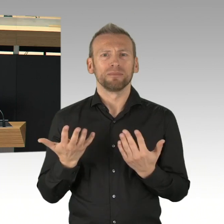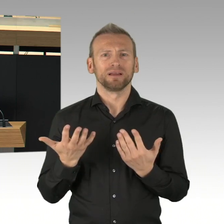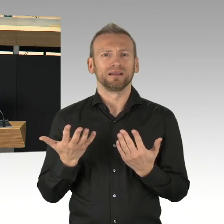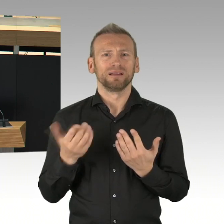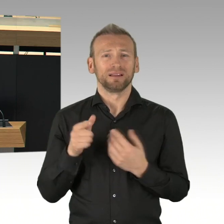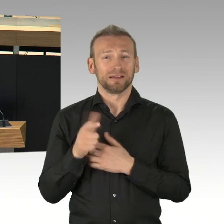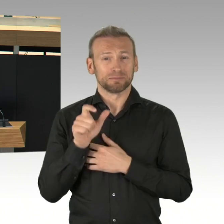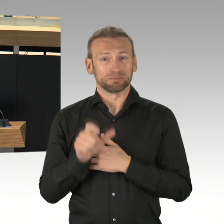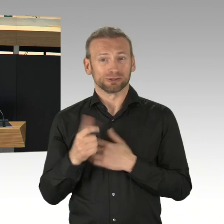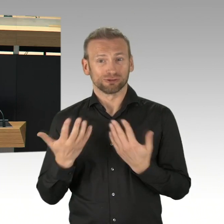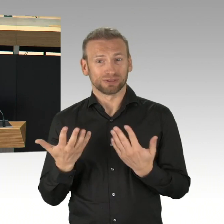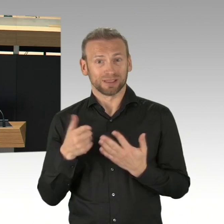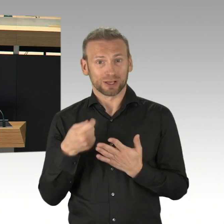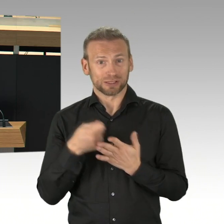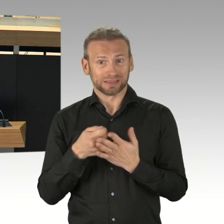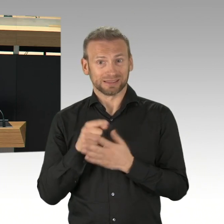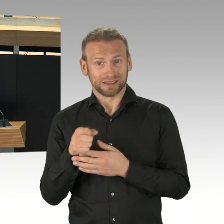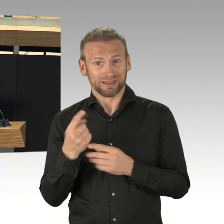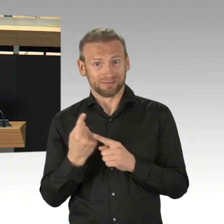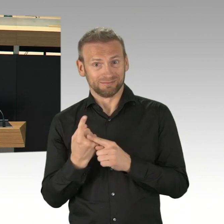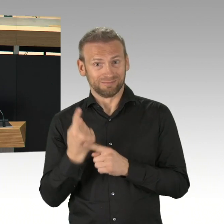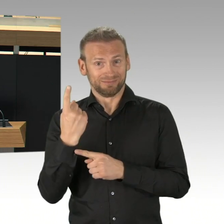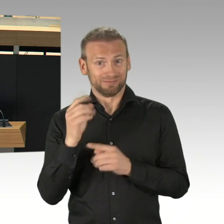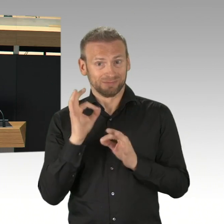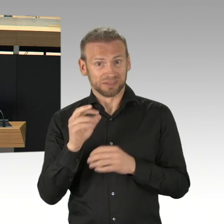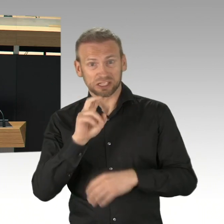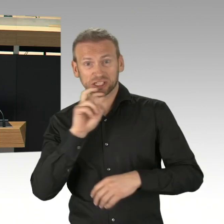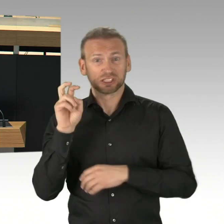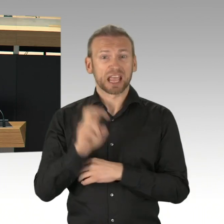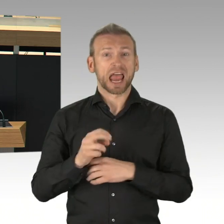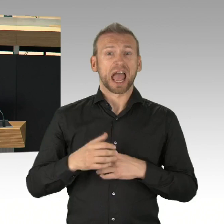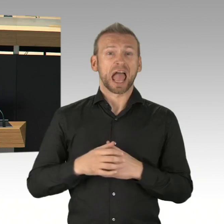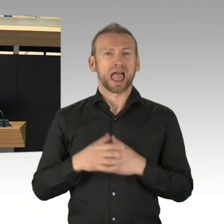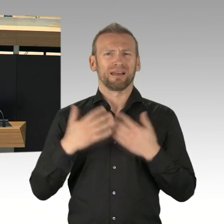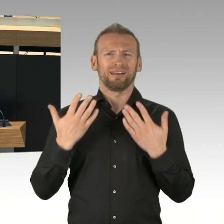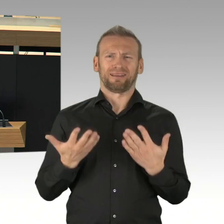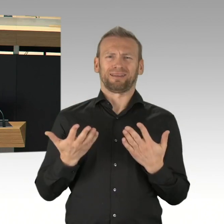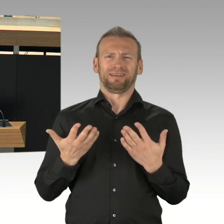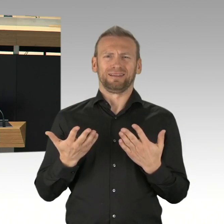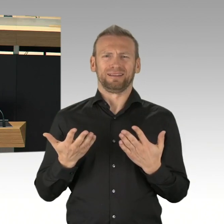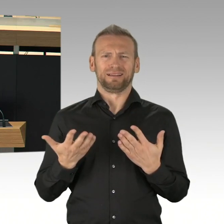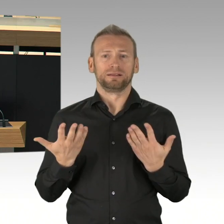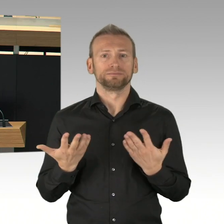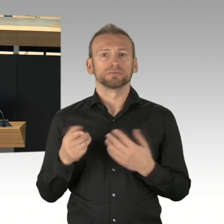aber 1,1 Millionen berechtigte Haushalte. Bis da einer von denen, einer Million, die noch keine haben,